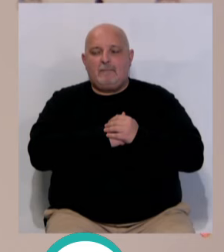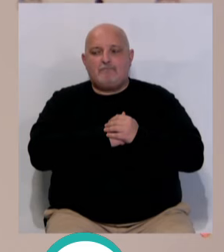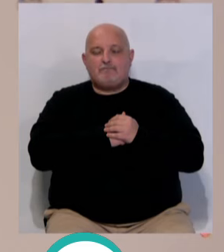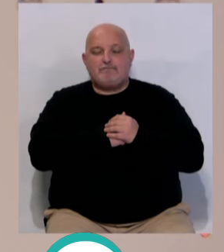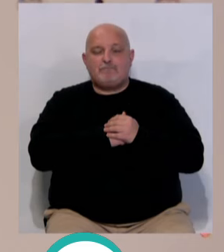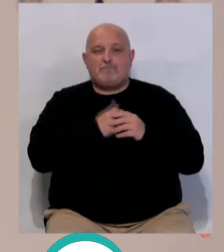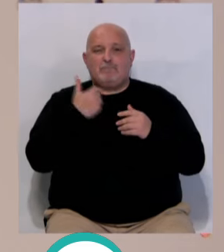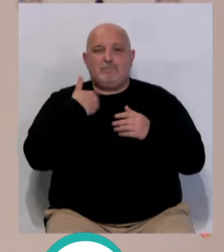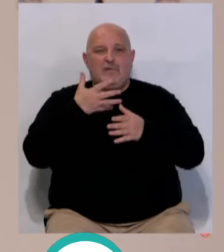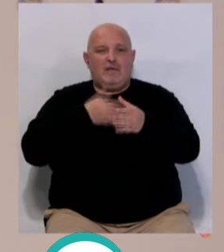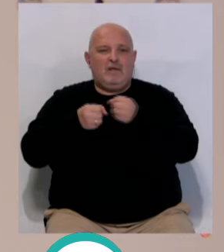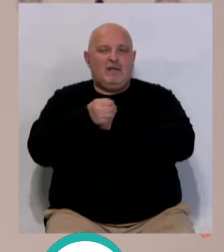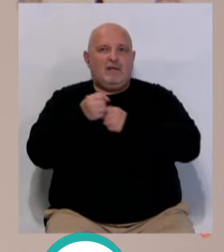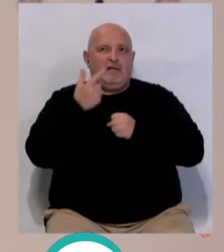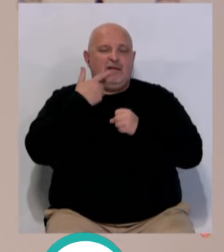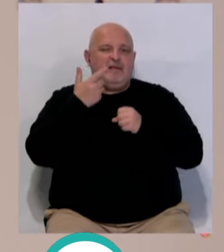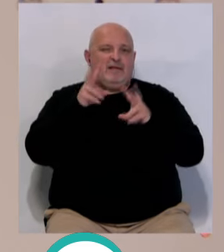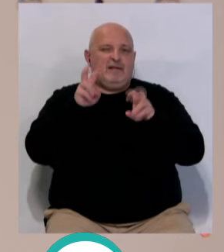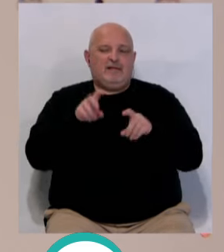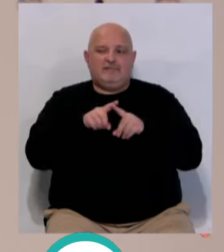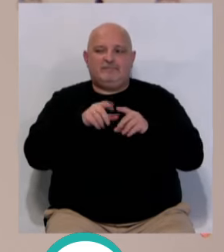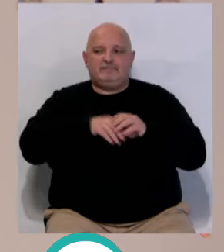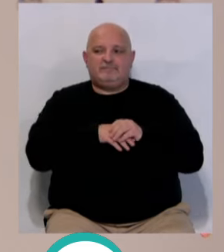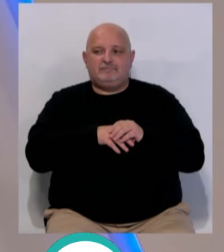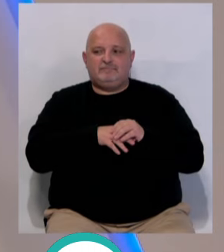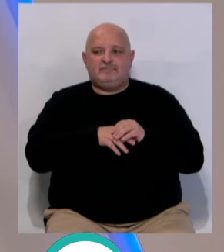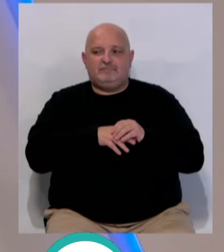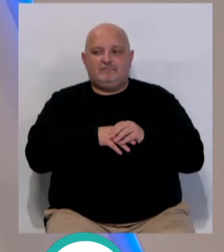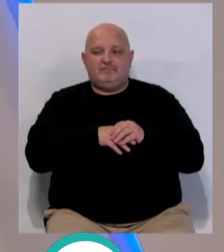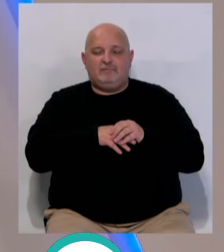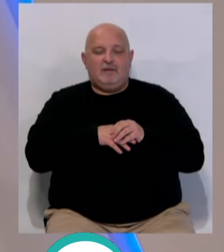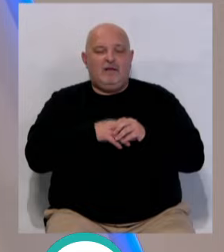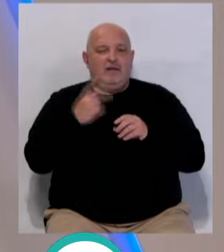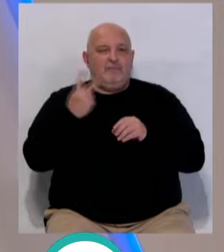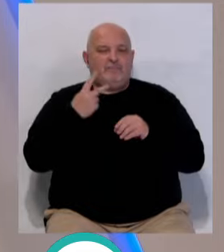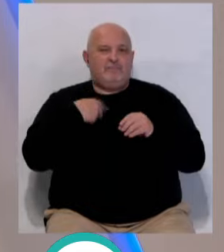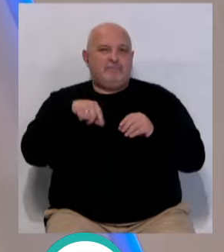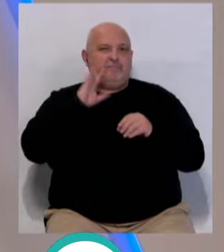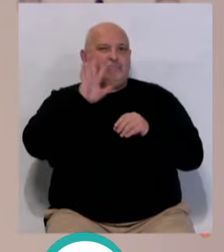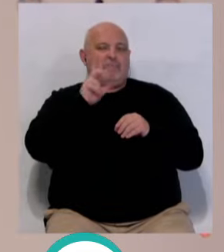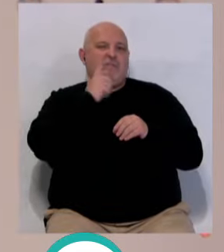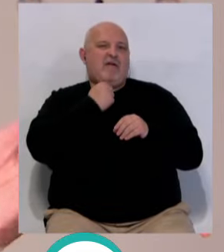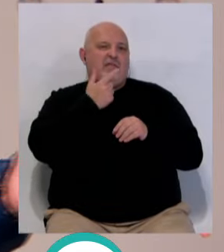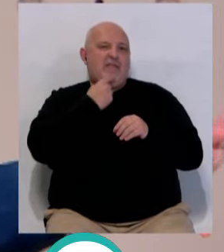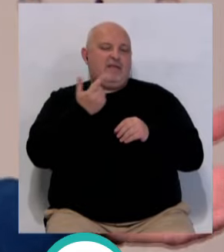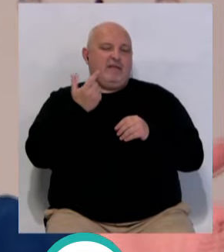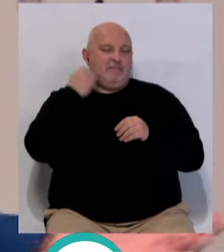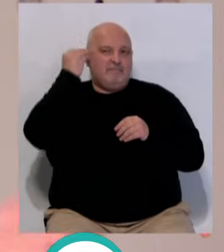el pellejo es que es fácil hablar desde no no digo que nosotros aquí es fácil de toca lo que